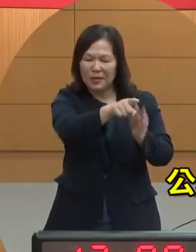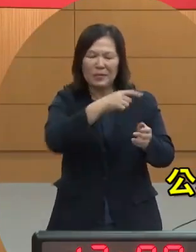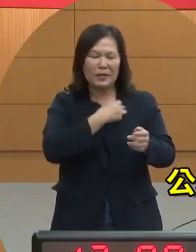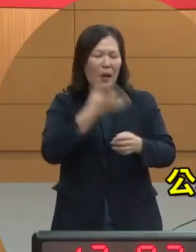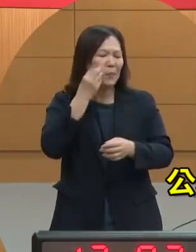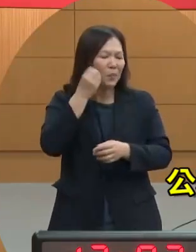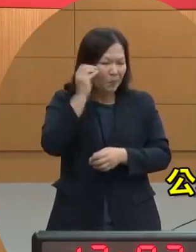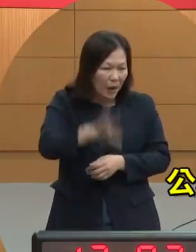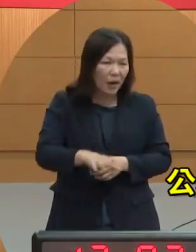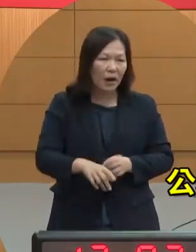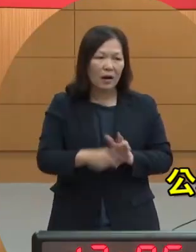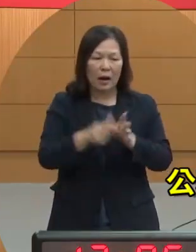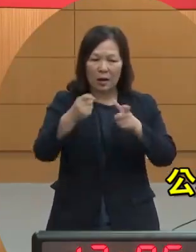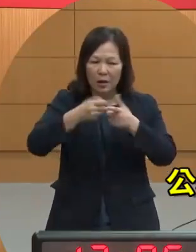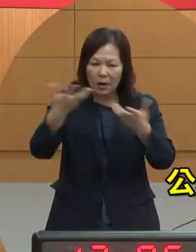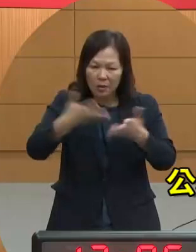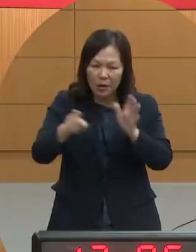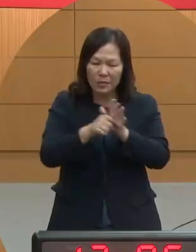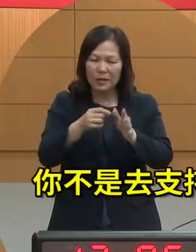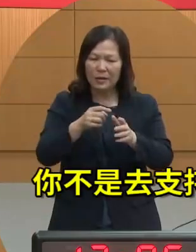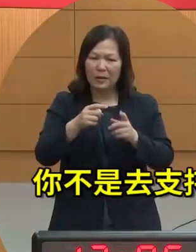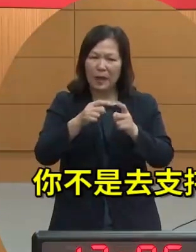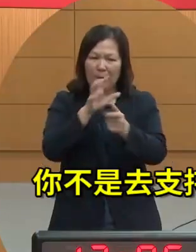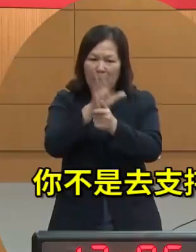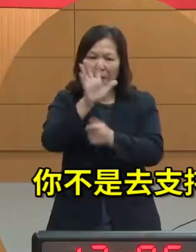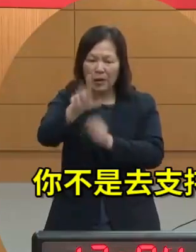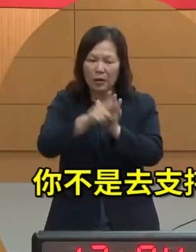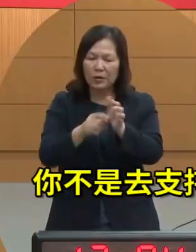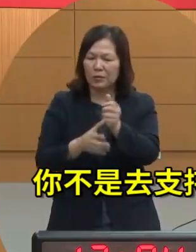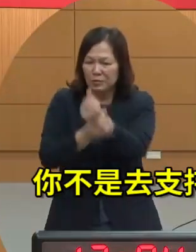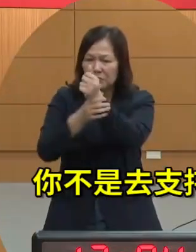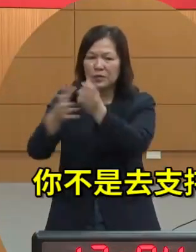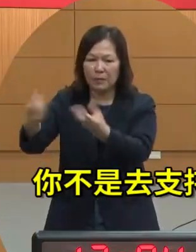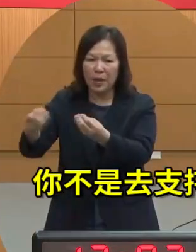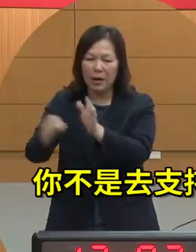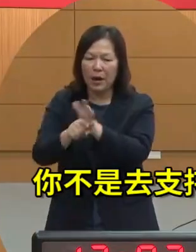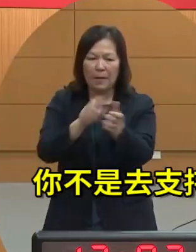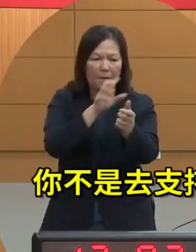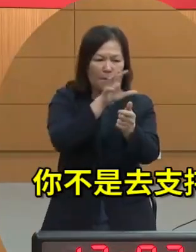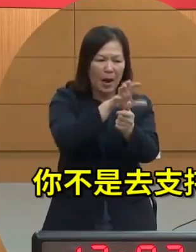公務員被罵「O你懶X」 你不是去支持公務員 譴責那個罵人的郭振堂